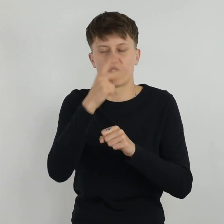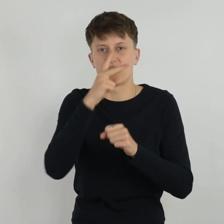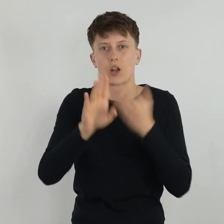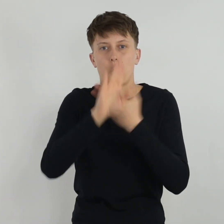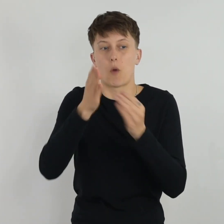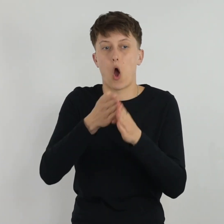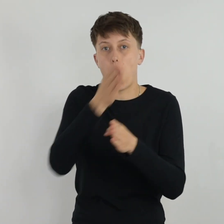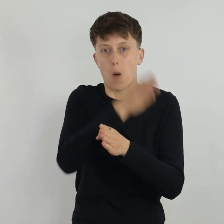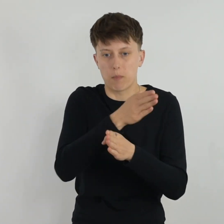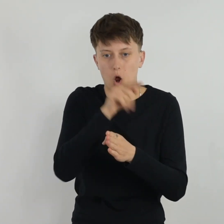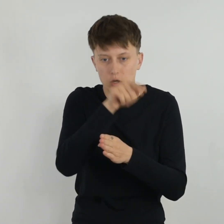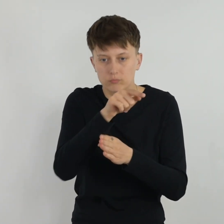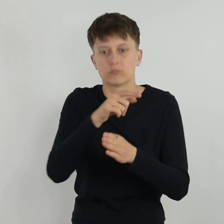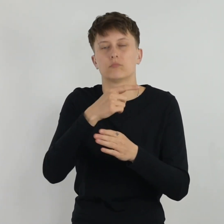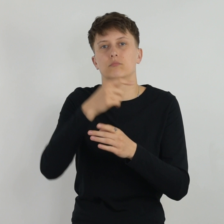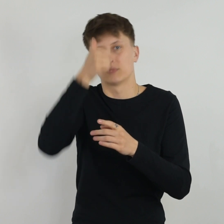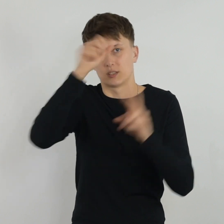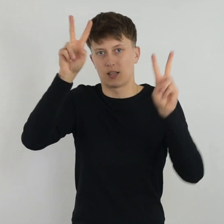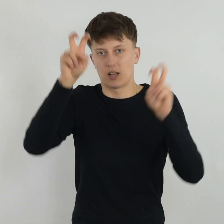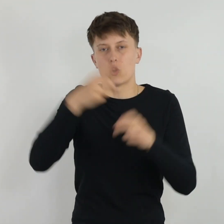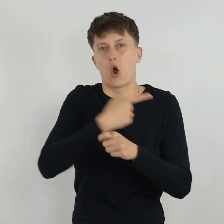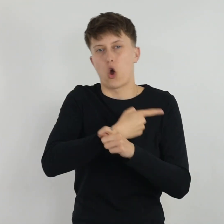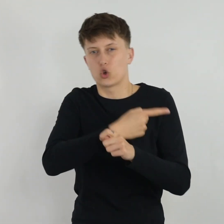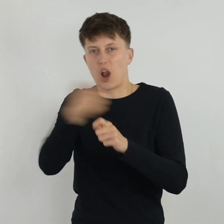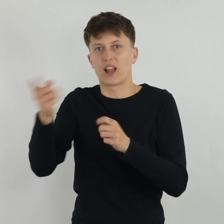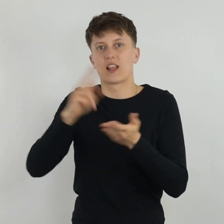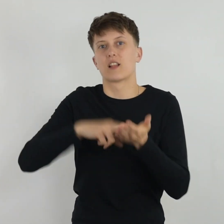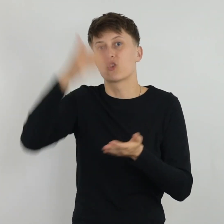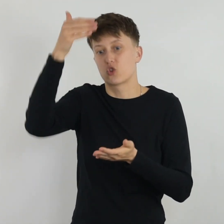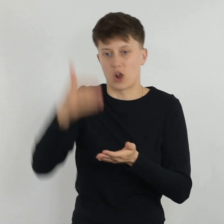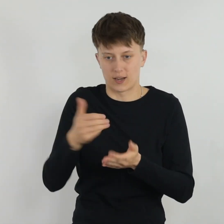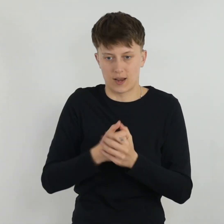tak jak prezentowane obok Rozstrzelanie na ścianie,